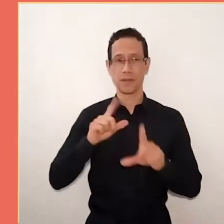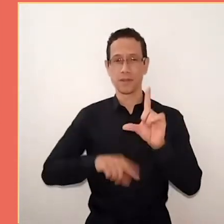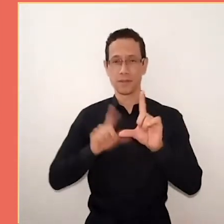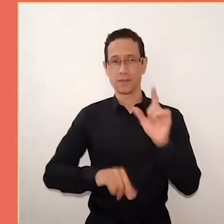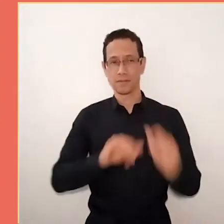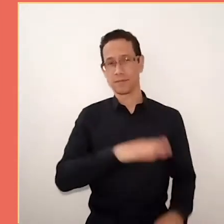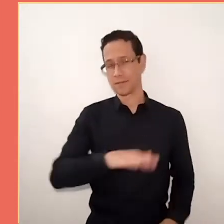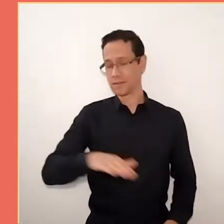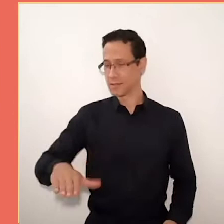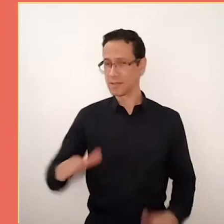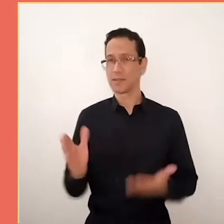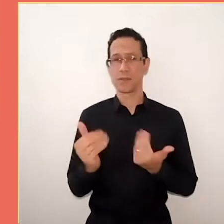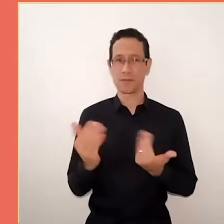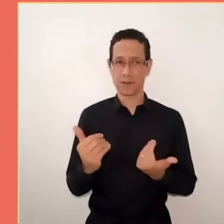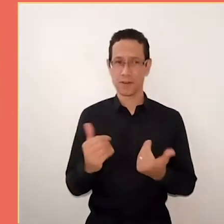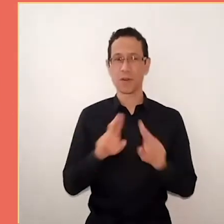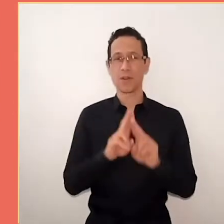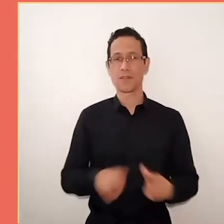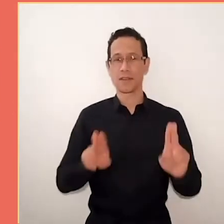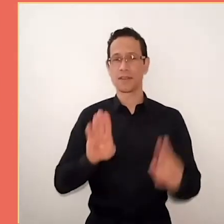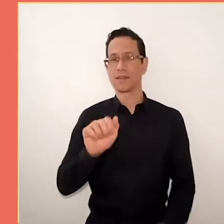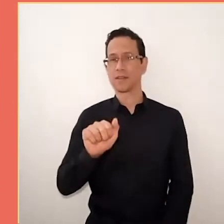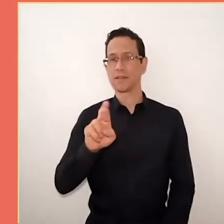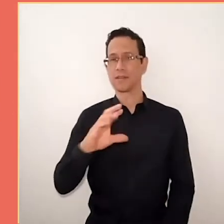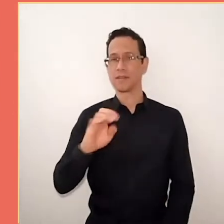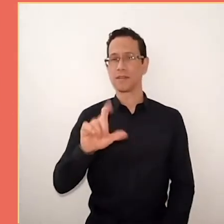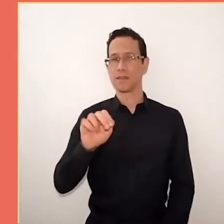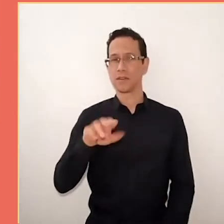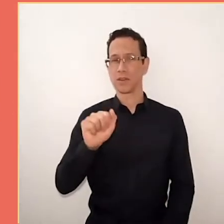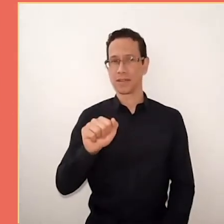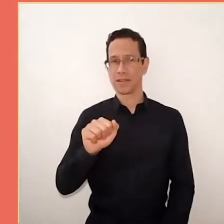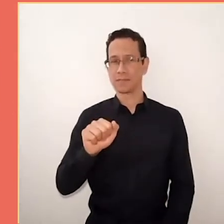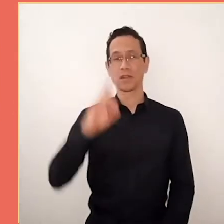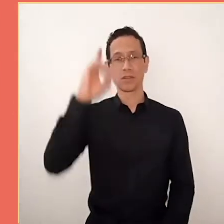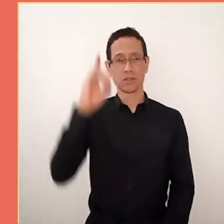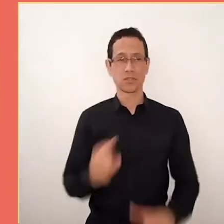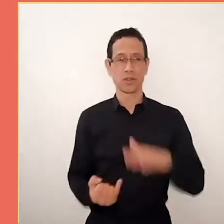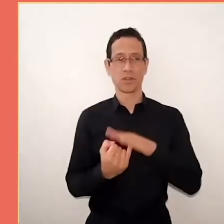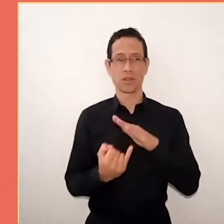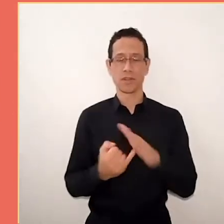pela Universidade Autônoma de Barcelona. Diretora do Instituto Emília e do Laboratório Emília de Formação,